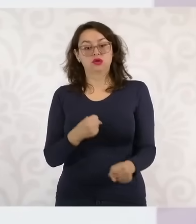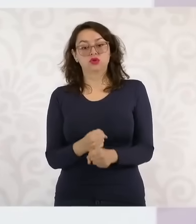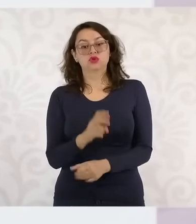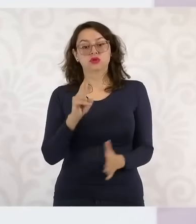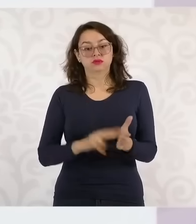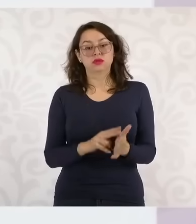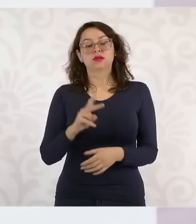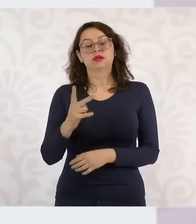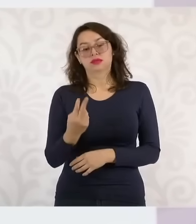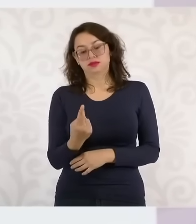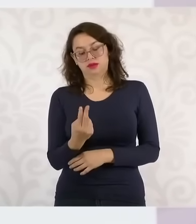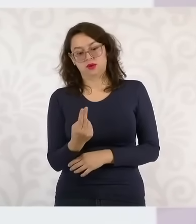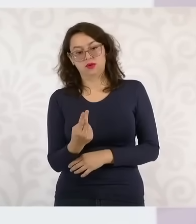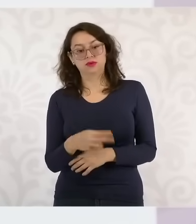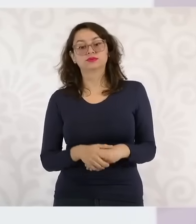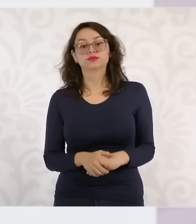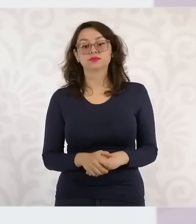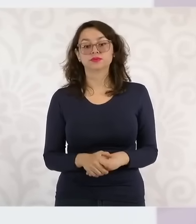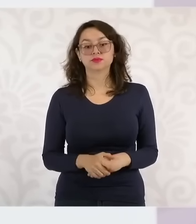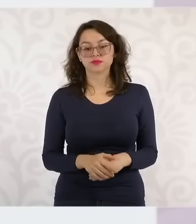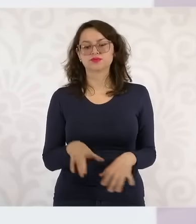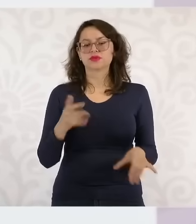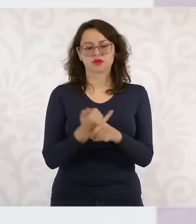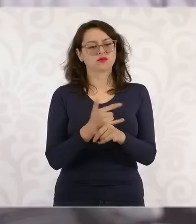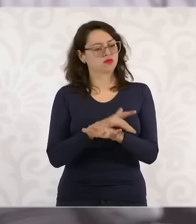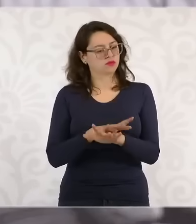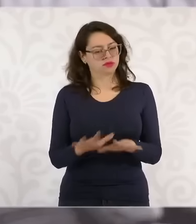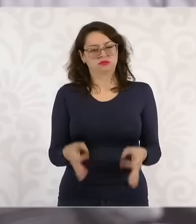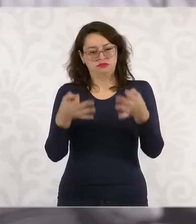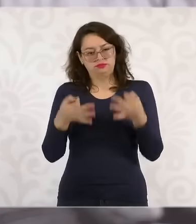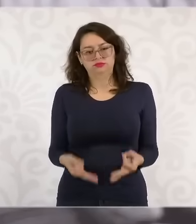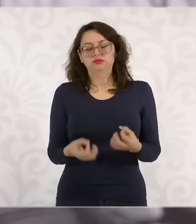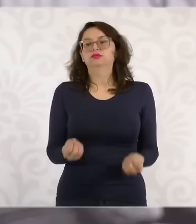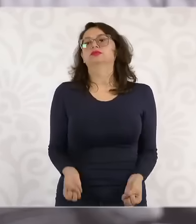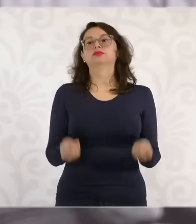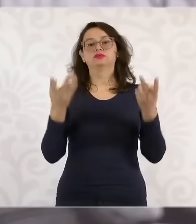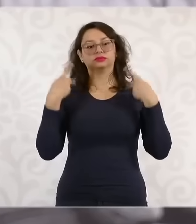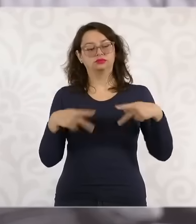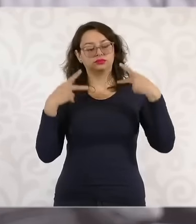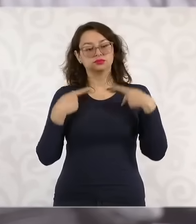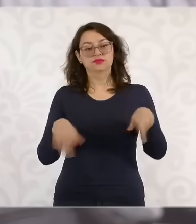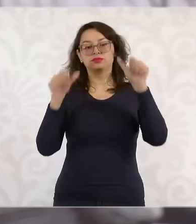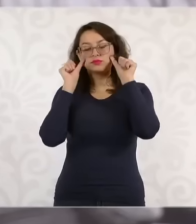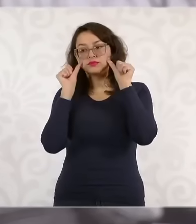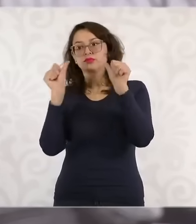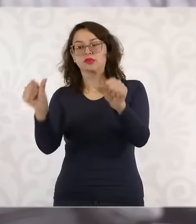y para darles los datos concretos a las millones de personas que se han atendido durante este año.